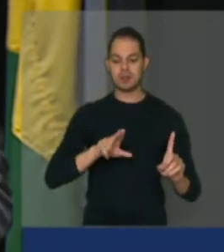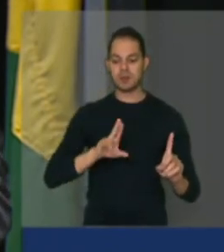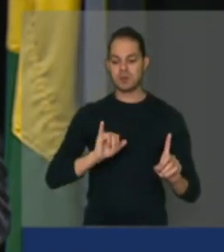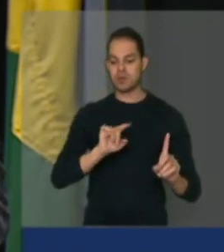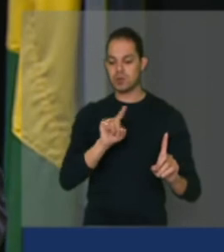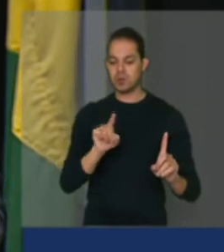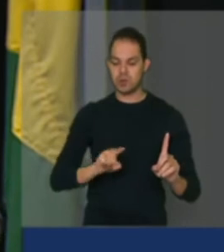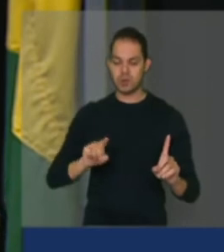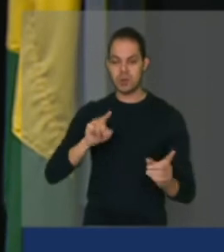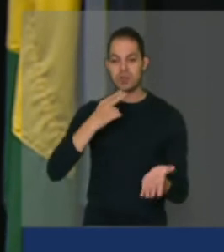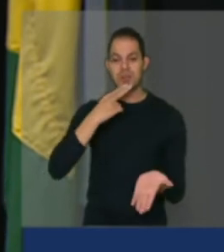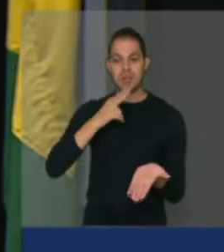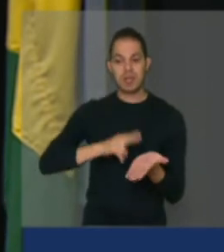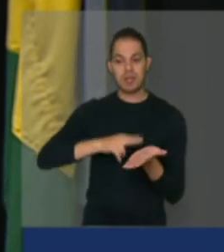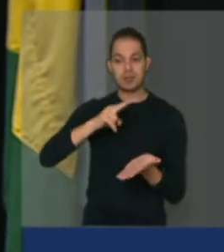UMA SECRETARIA NO MEU ESTADO, E EU TENHO A HONRA DE ASSUMIR